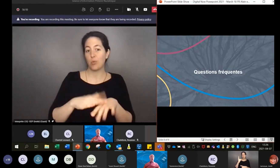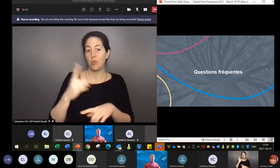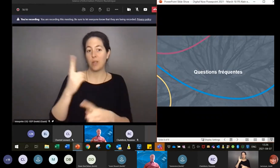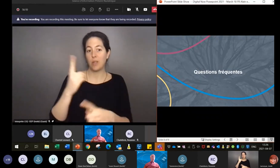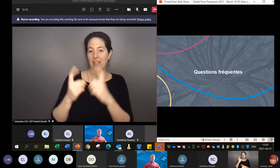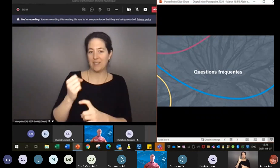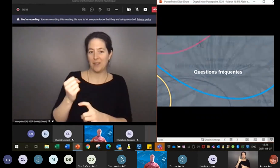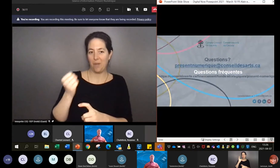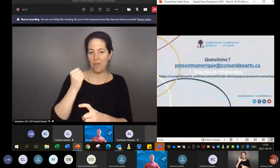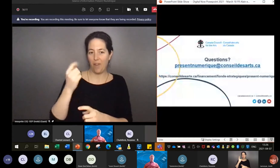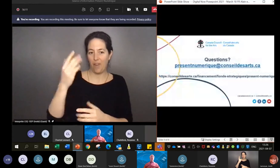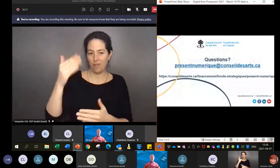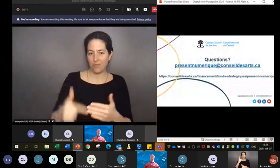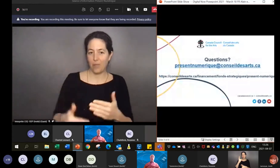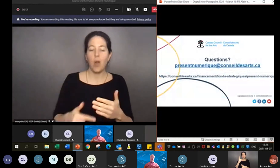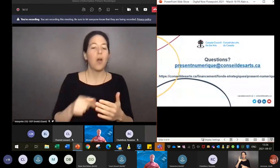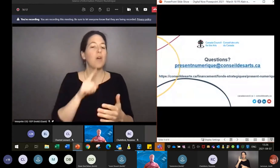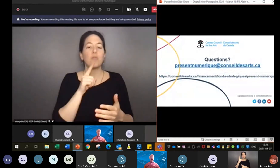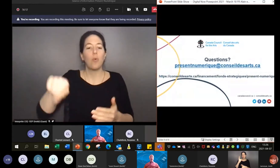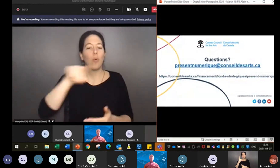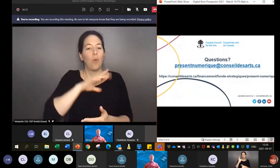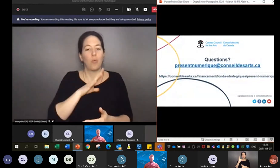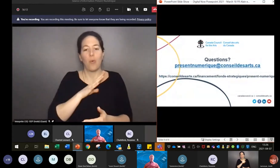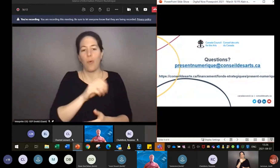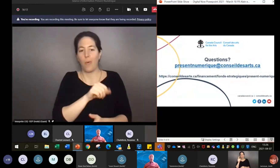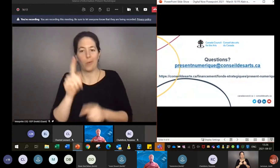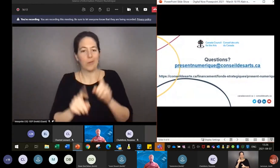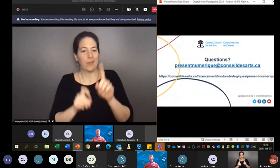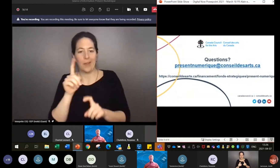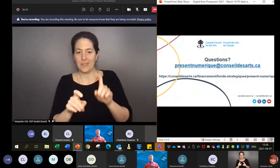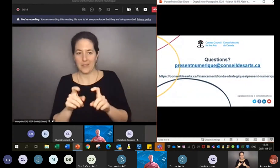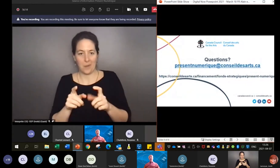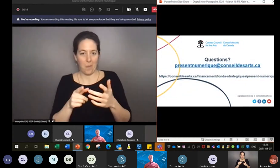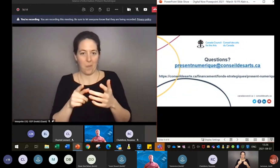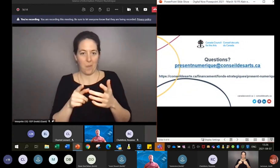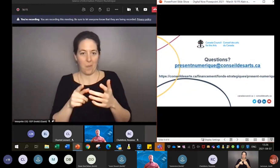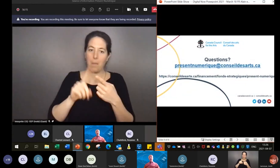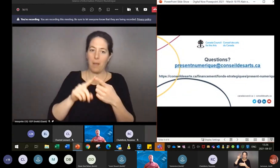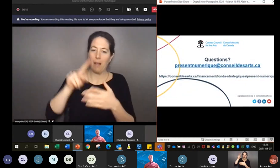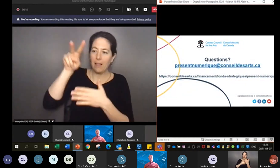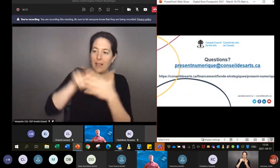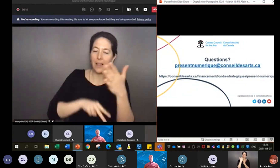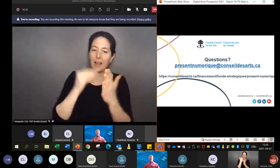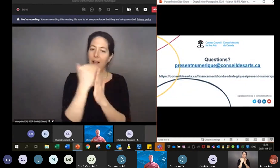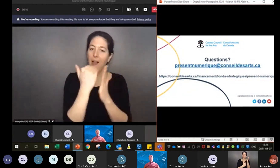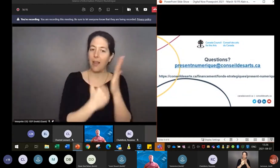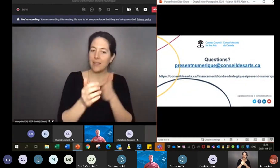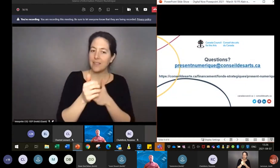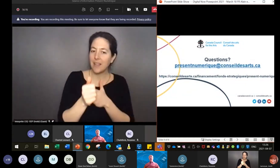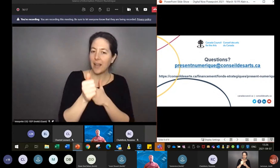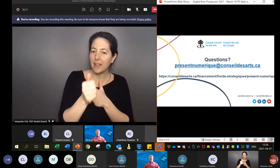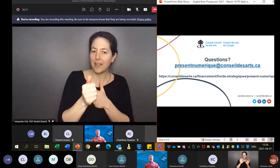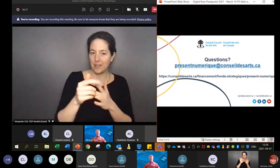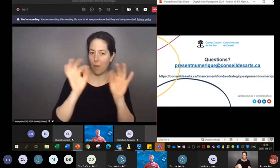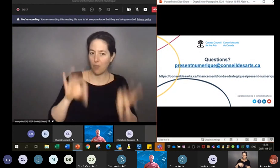en aurez d’autres, j’en suis certain, suite à la lecture des lignes